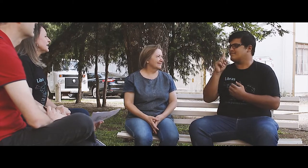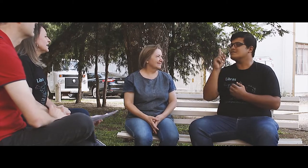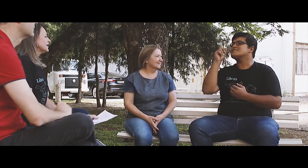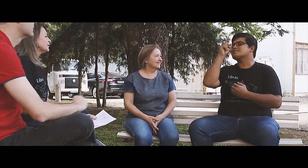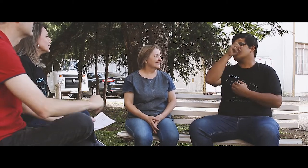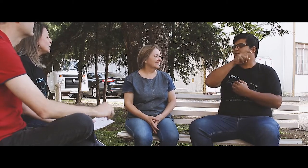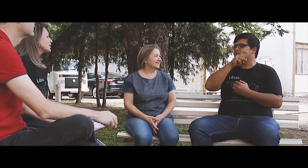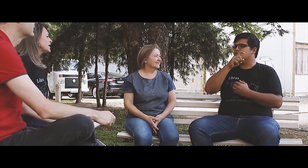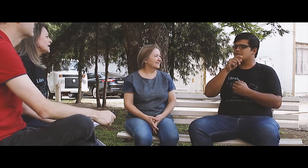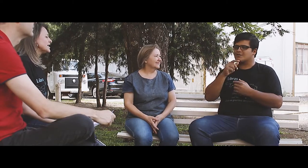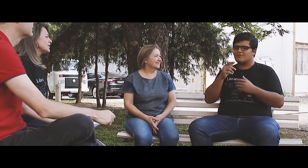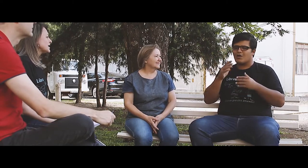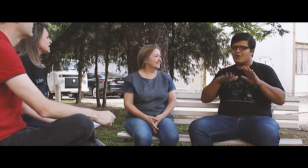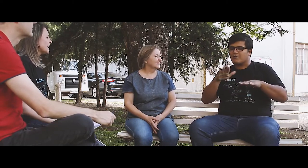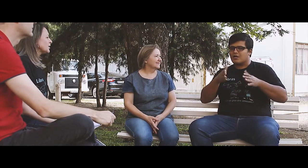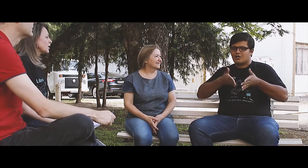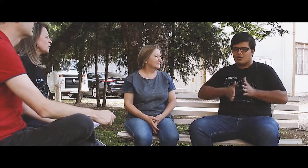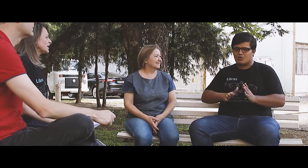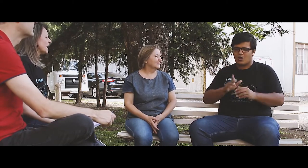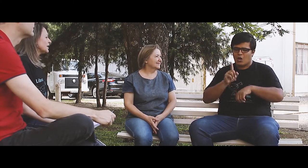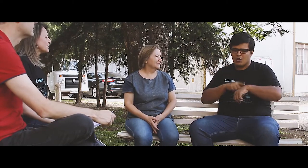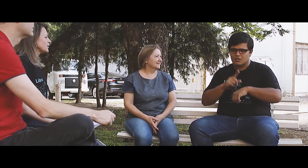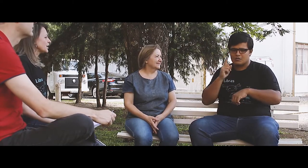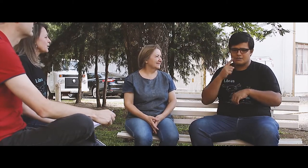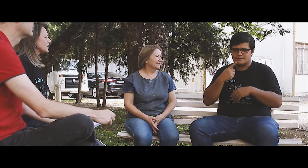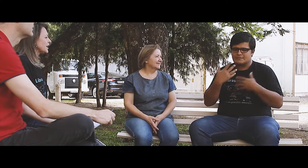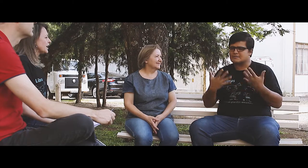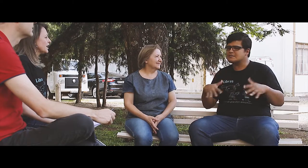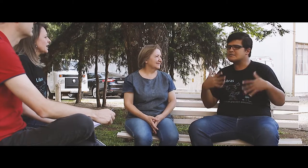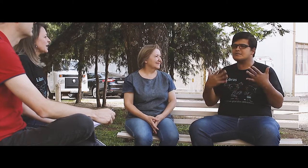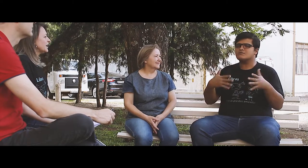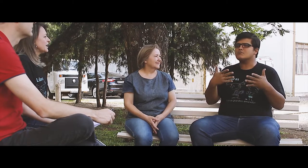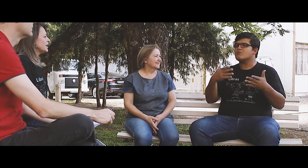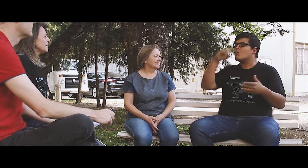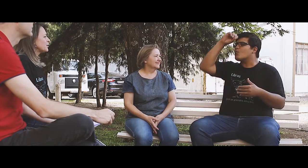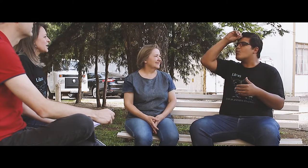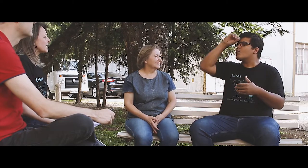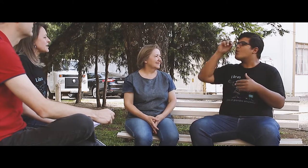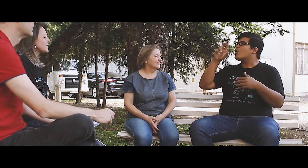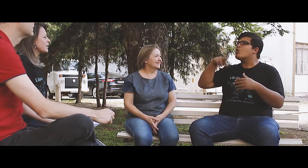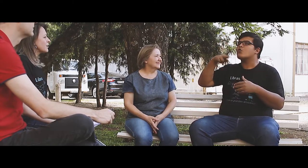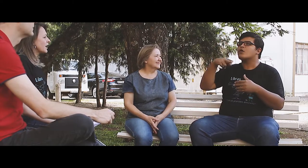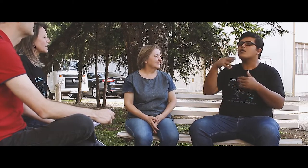muitos deles não aceitam a comunidade surda, por que? Porque nasceu a criança